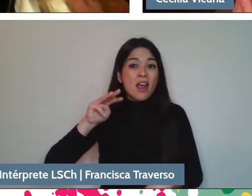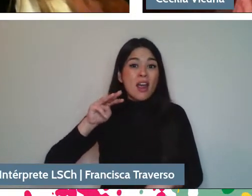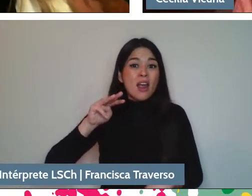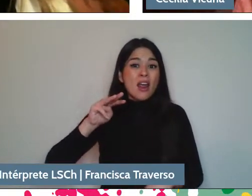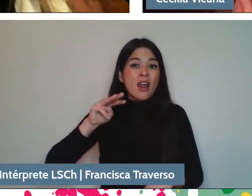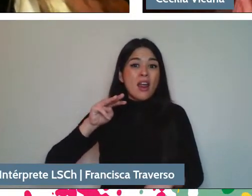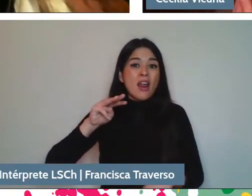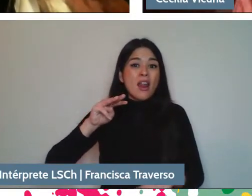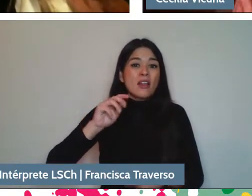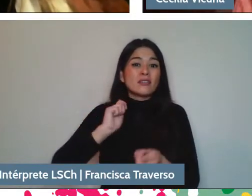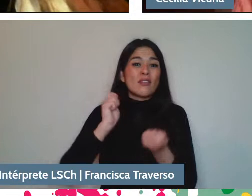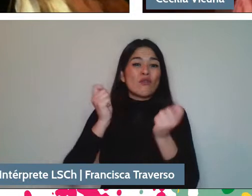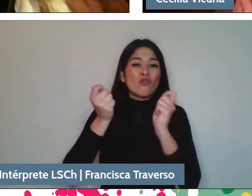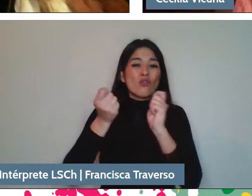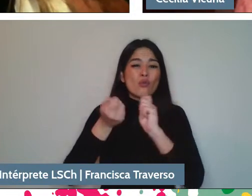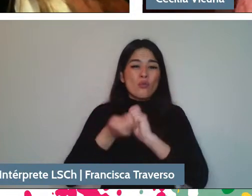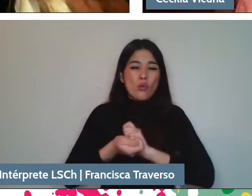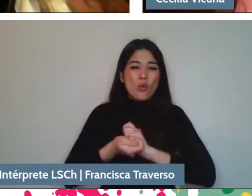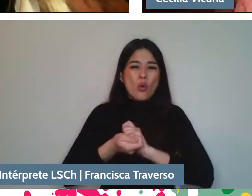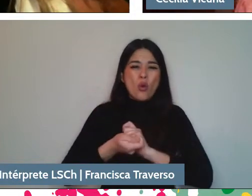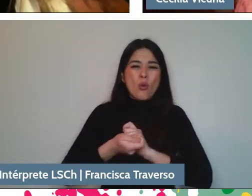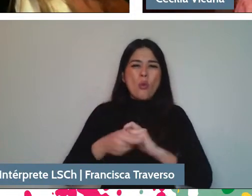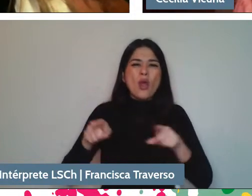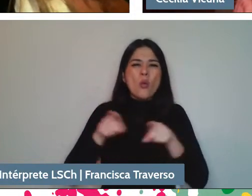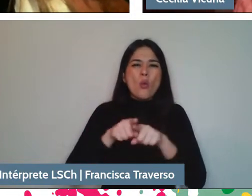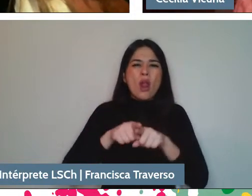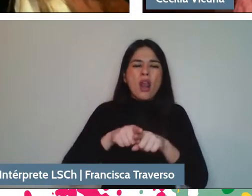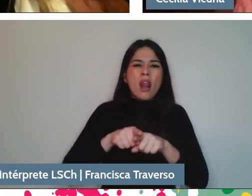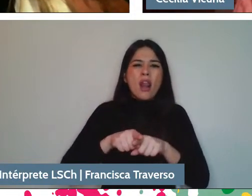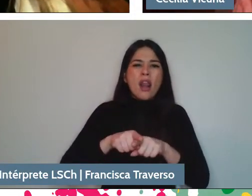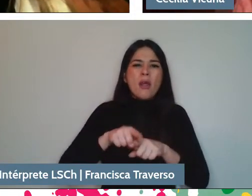y nosotros observamos y veíamos que eso era completamente real